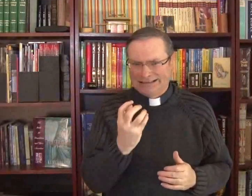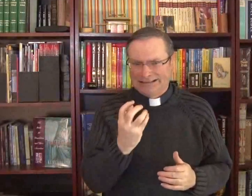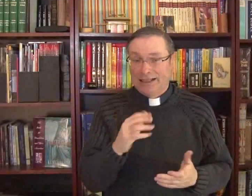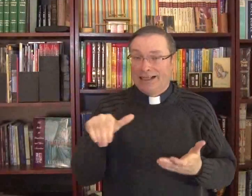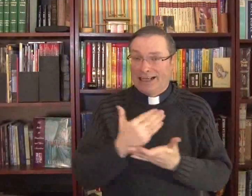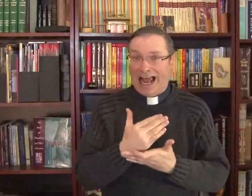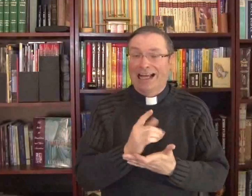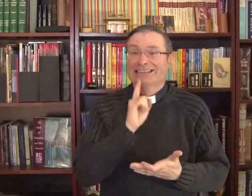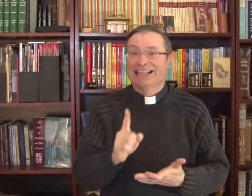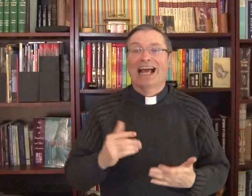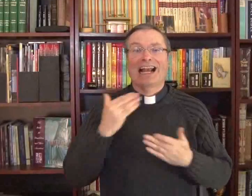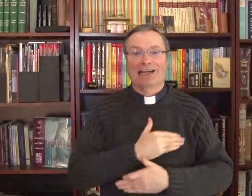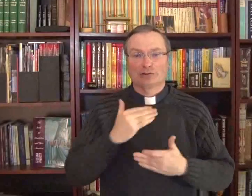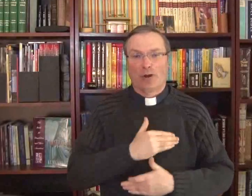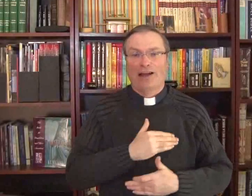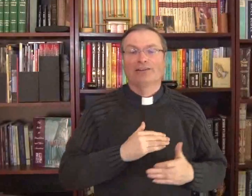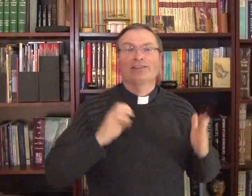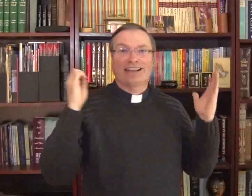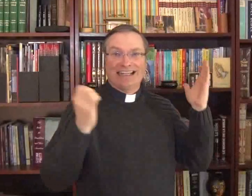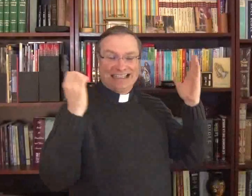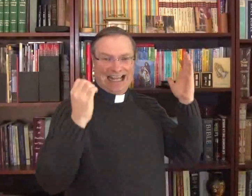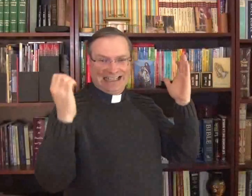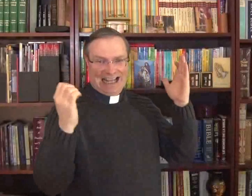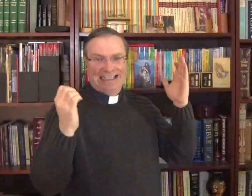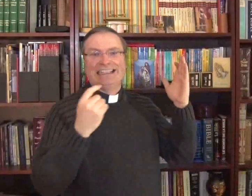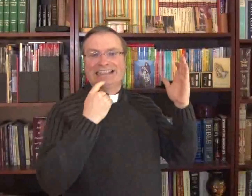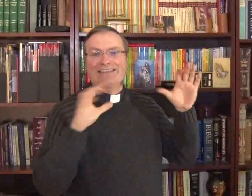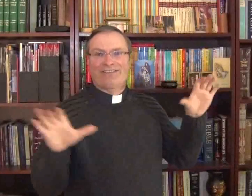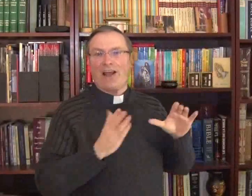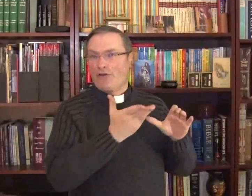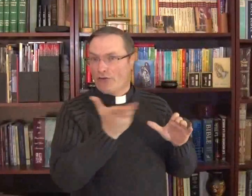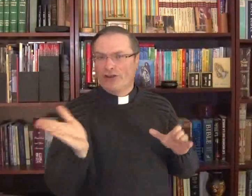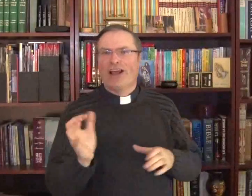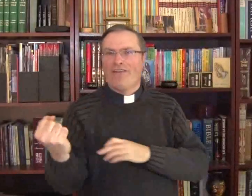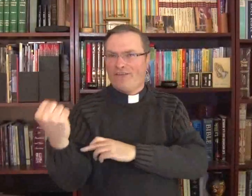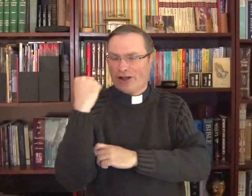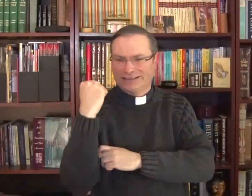car c'est la joie de l'Éternel qui fait votre force.»